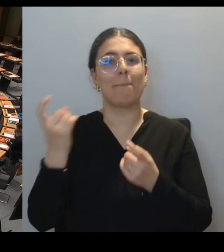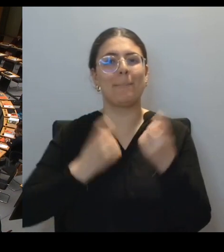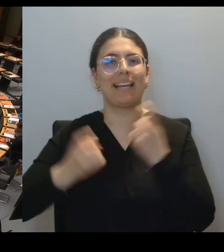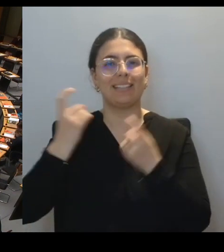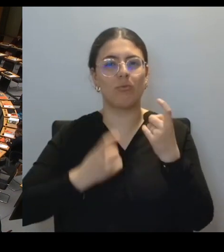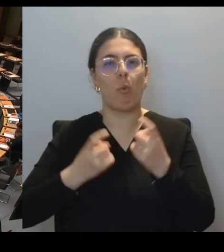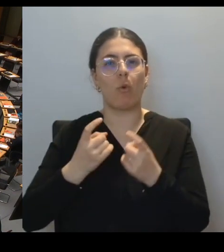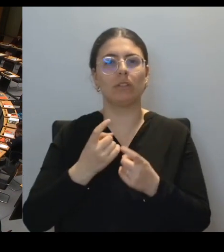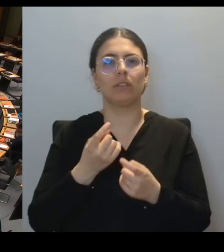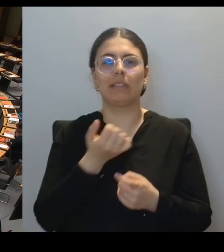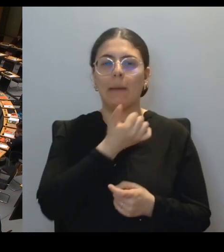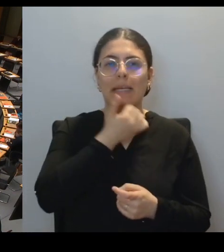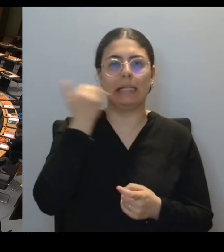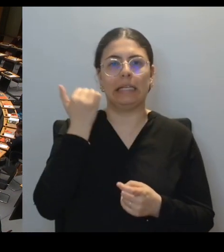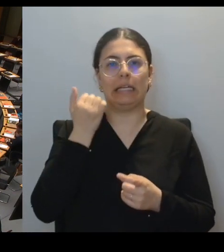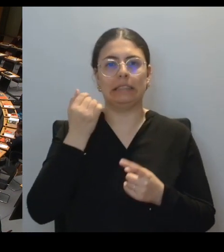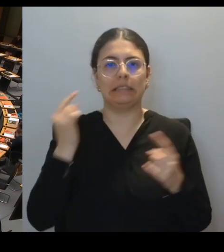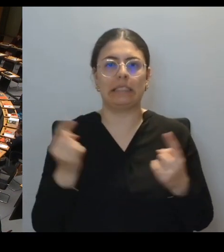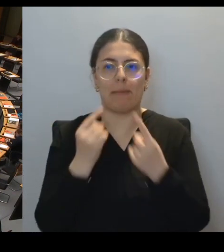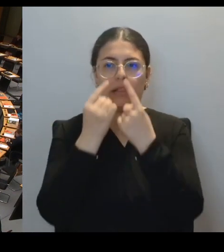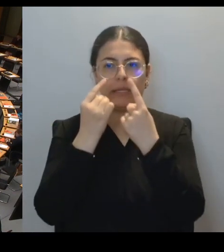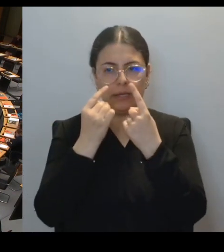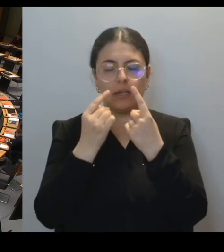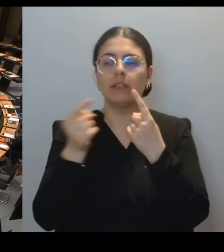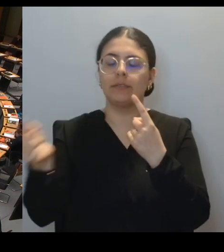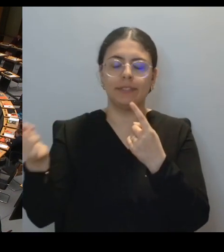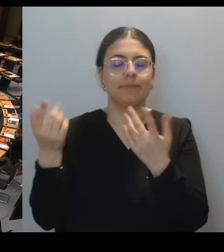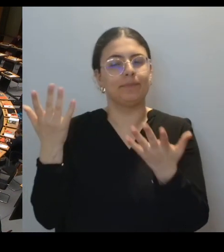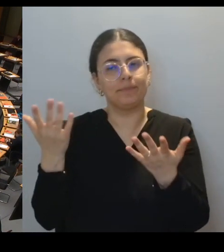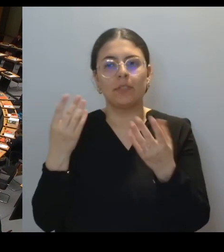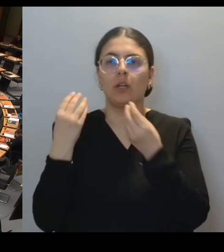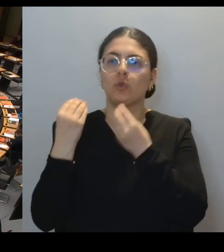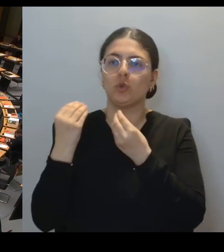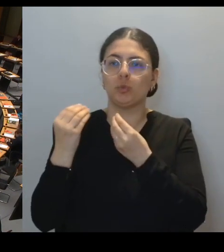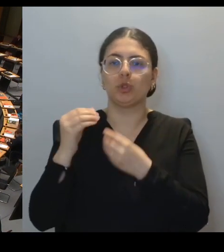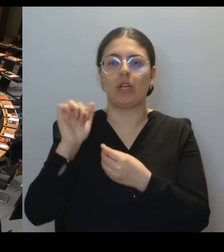Kollegen von der ganz äußeren rechten Seite sich wieder mal mit einfachen Lösungen.